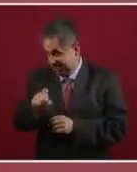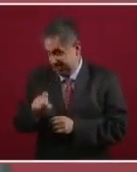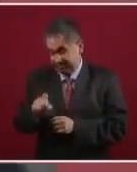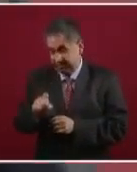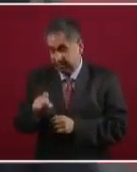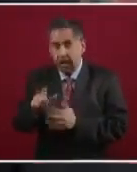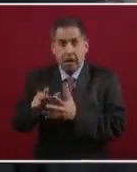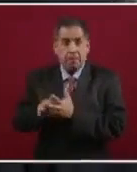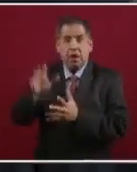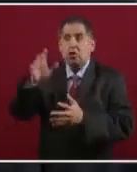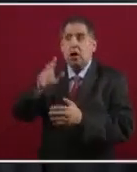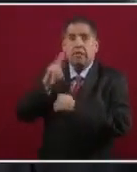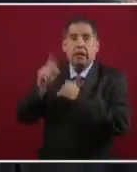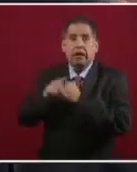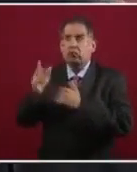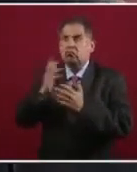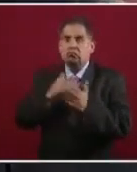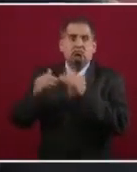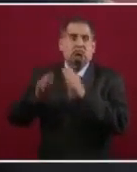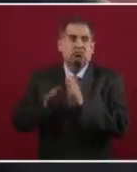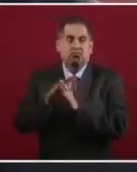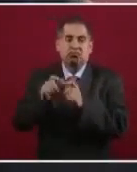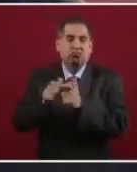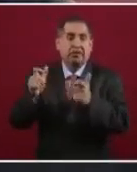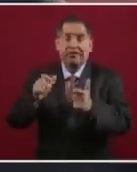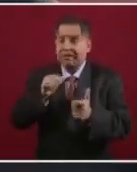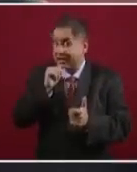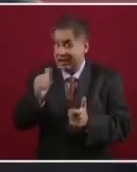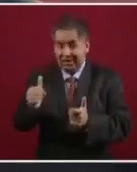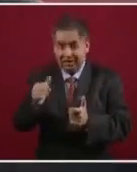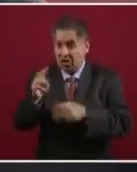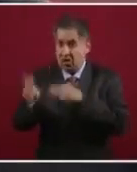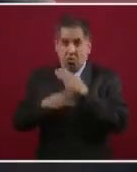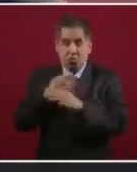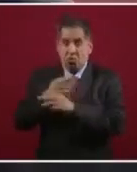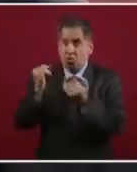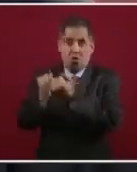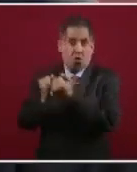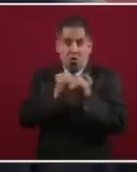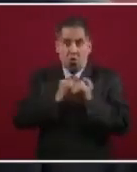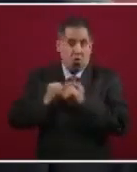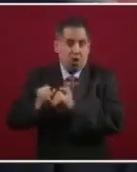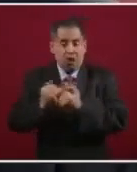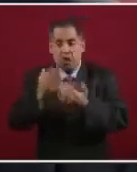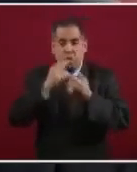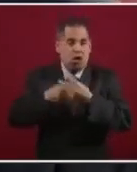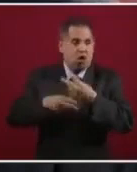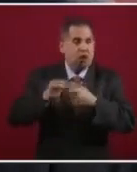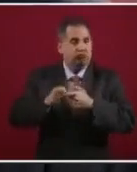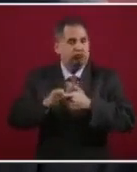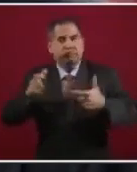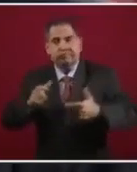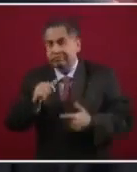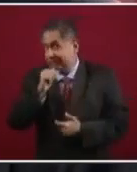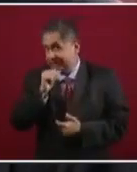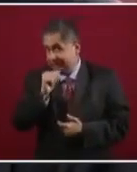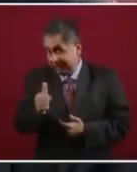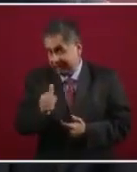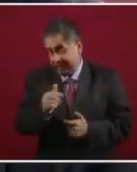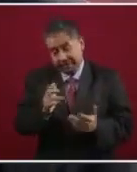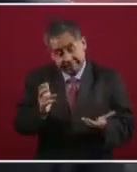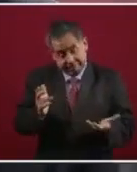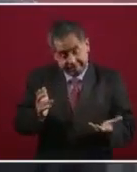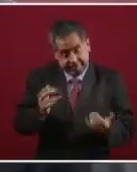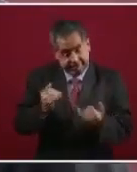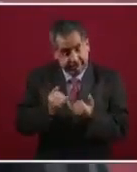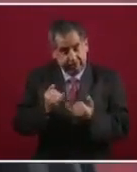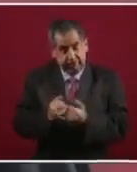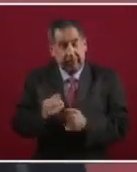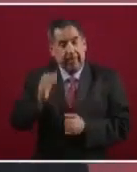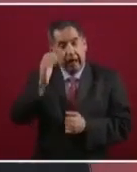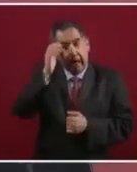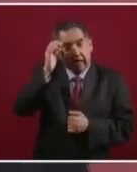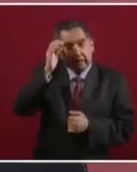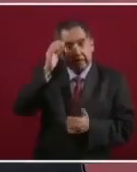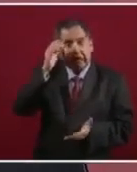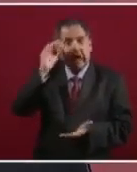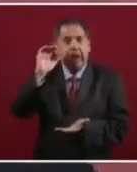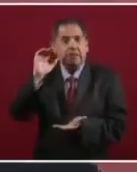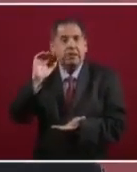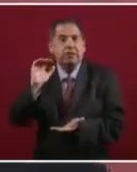mayoría de los países del mundo, no tienen crecimiento, China está bajando su crecimiento,